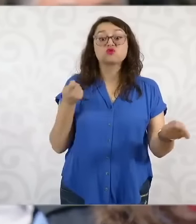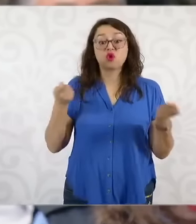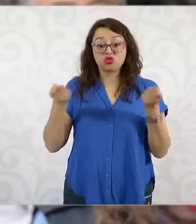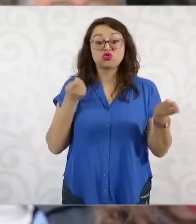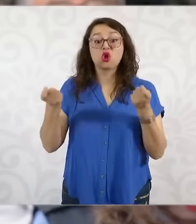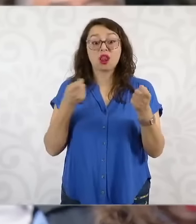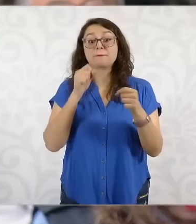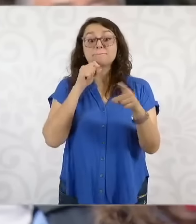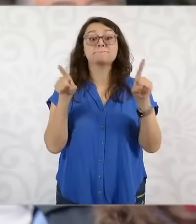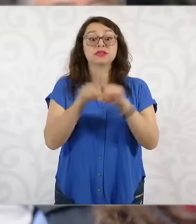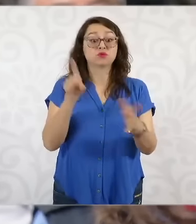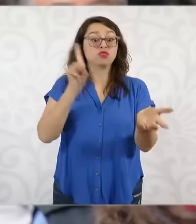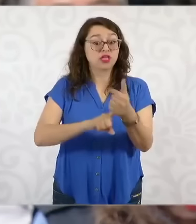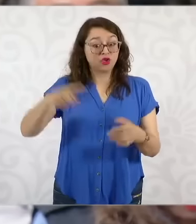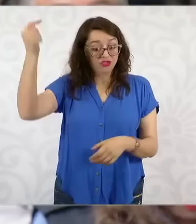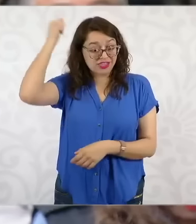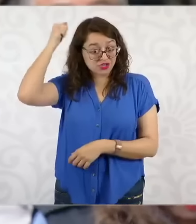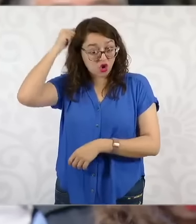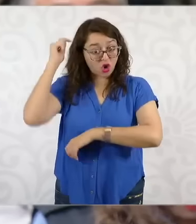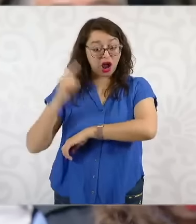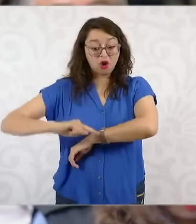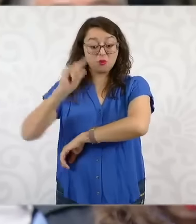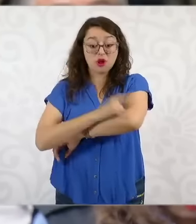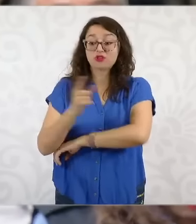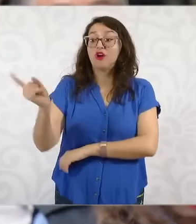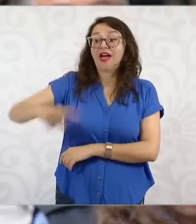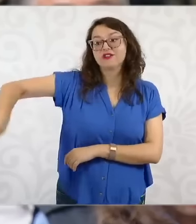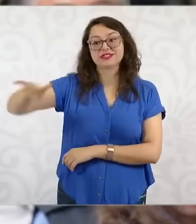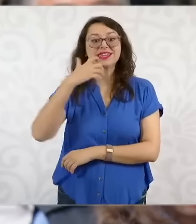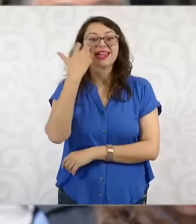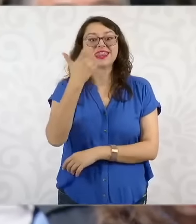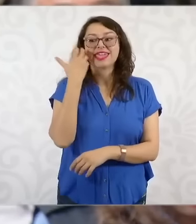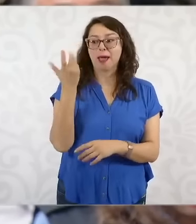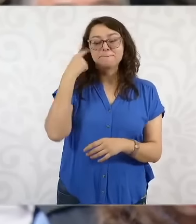en el aeropuerto de Texcoco. Ahí tenían también sus intereses oligárquicos metidos.